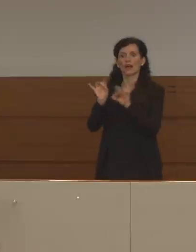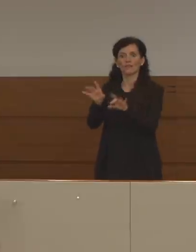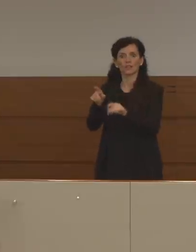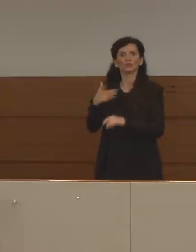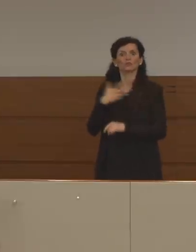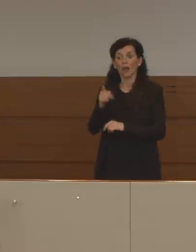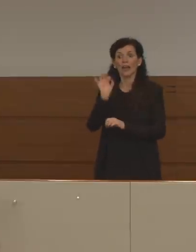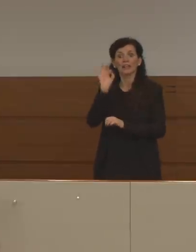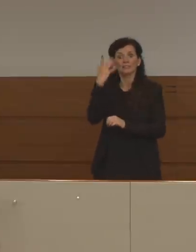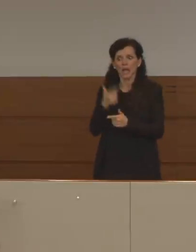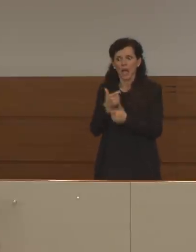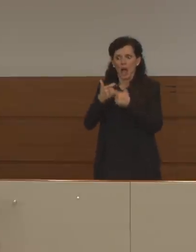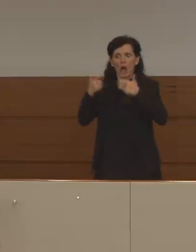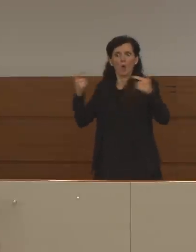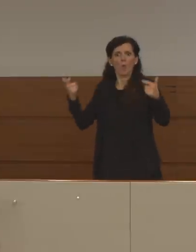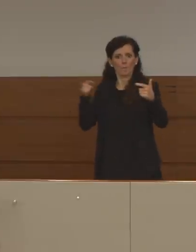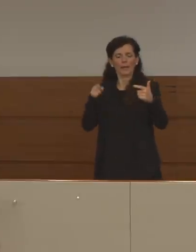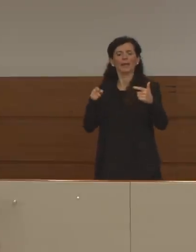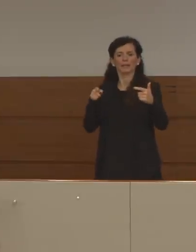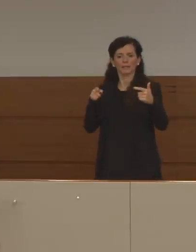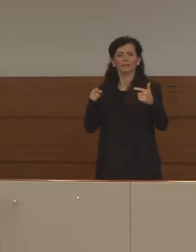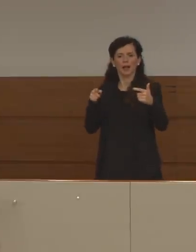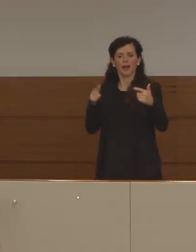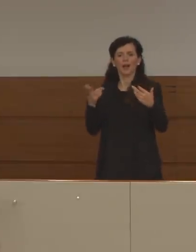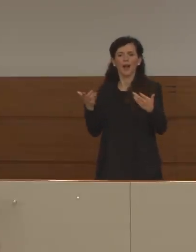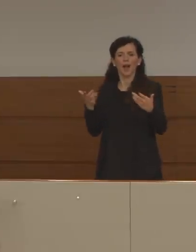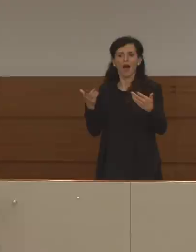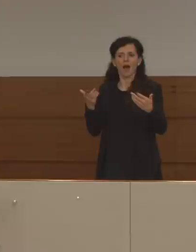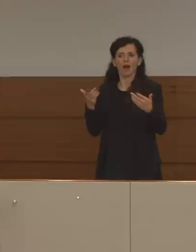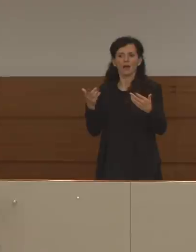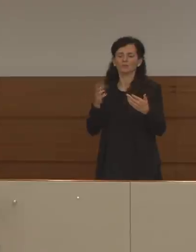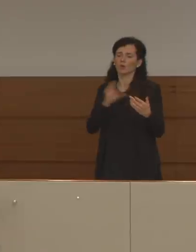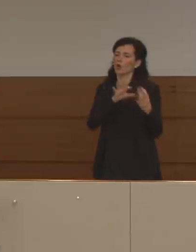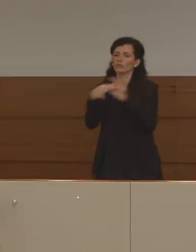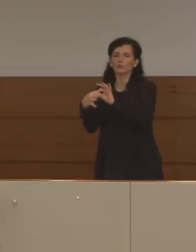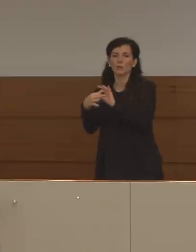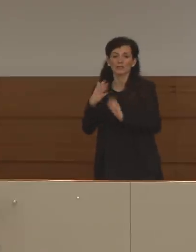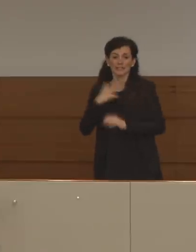proporzionalmente anche la fascia intorno ai 50 anni,